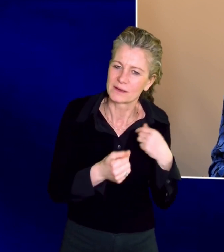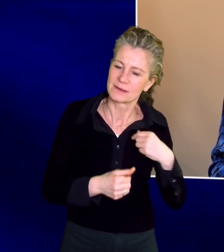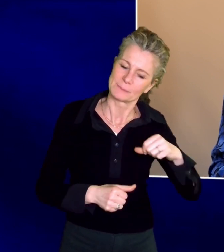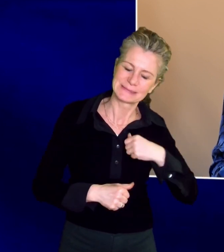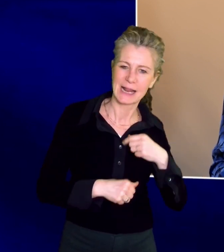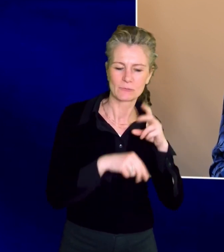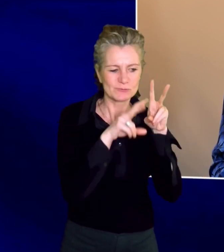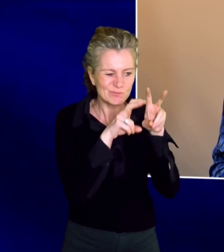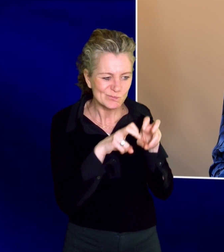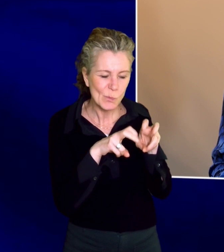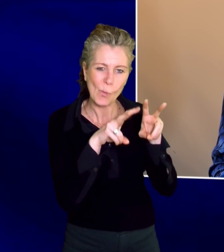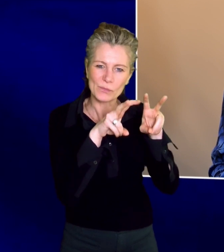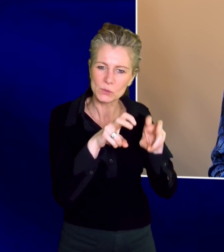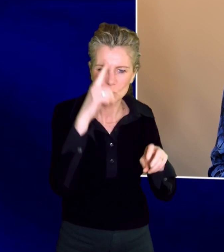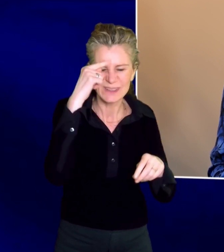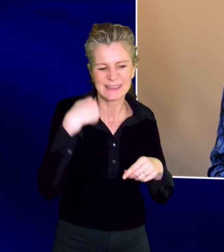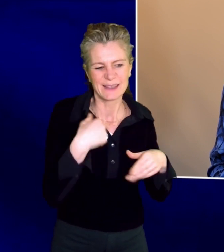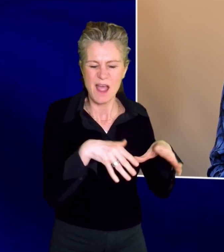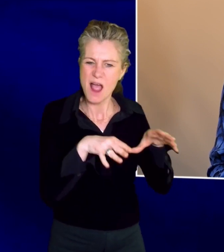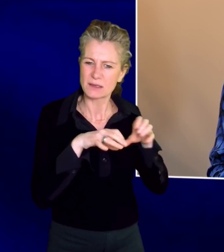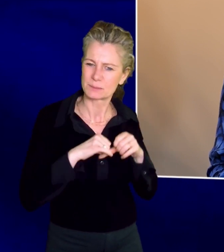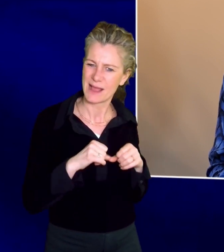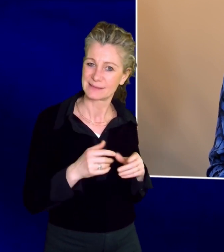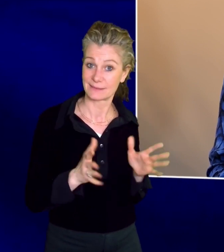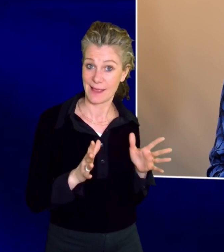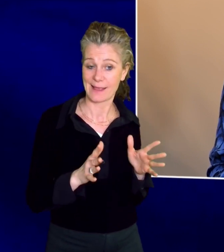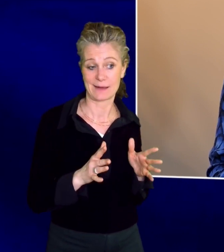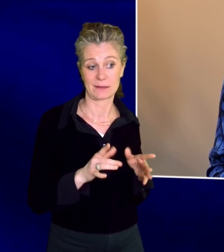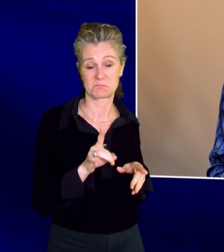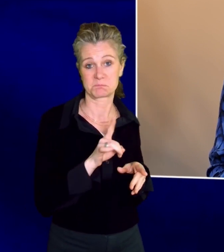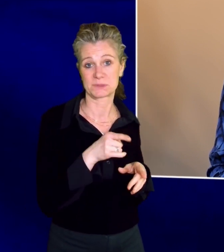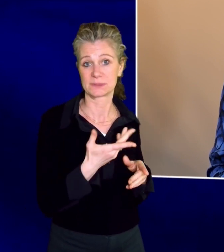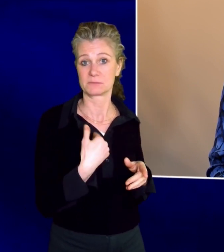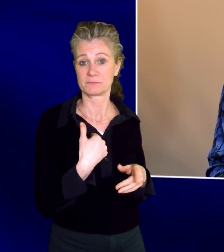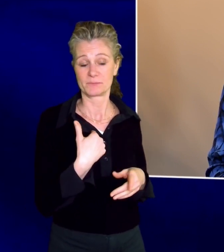Toen dacht ik van: Acceptatie betekent dus ook dat je het verdriet en de rouw toe mag laten.